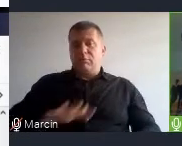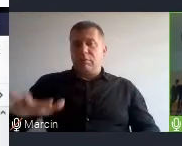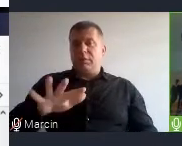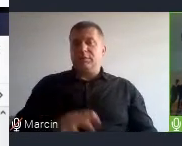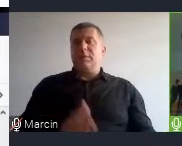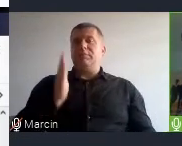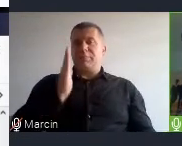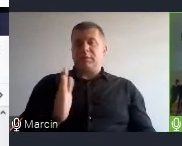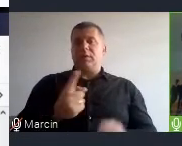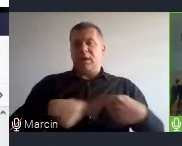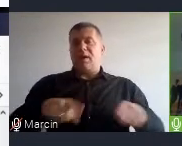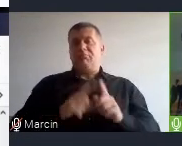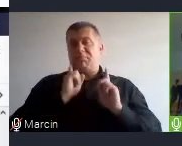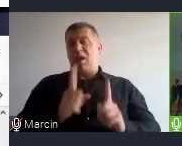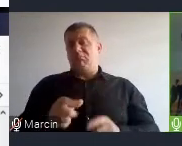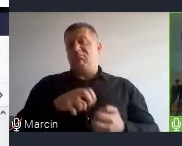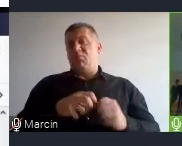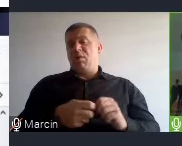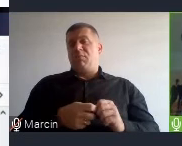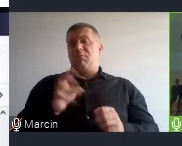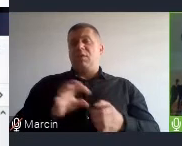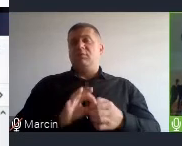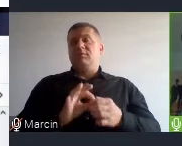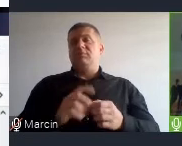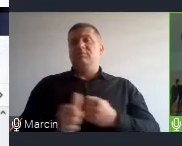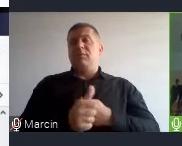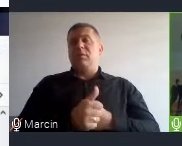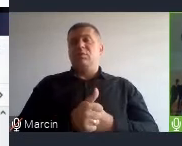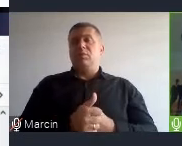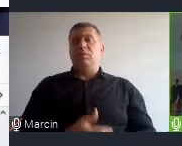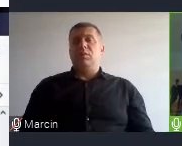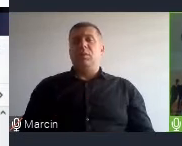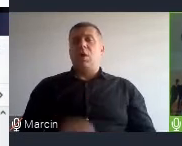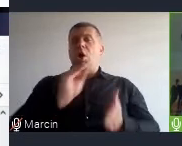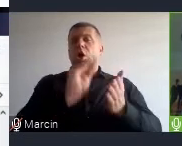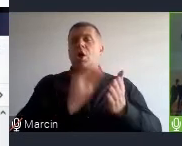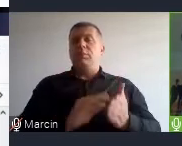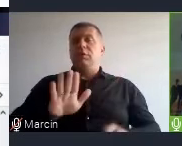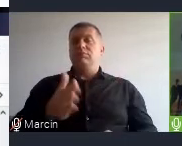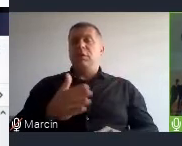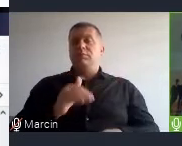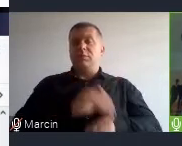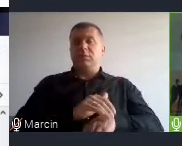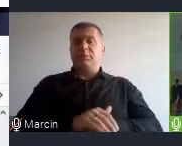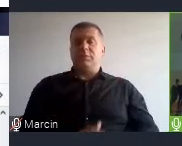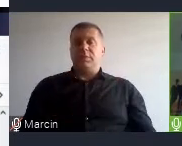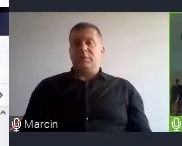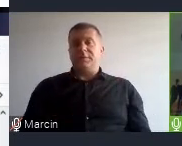będzie realny problem związany właśnie z opisem przedmiotu zamówienia.